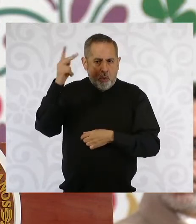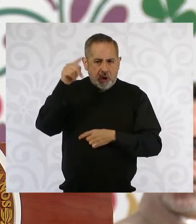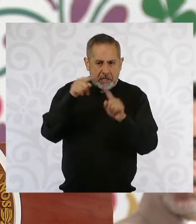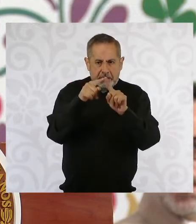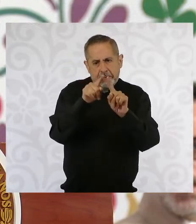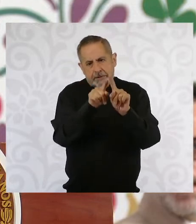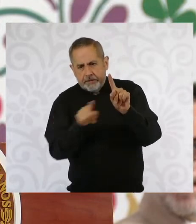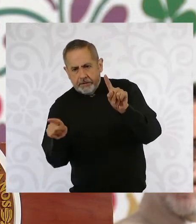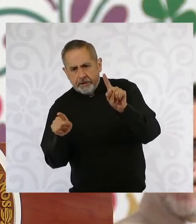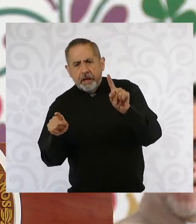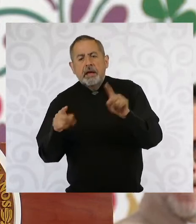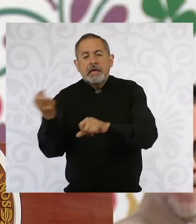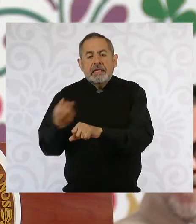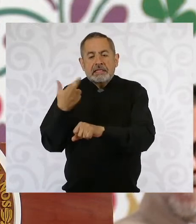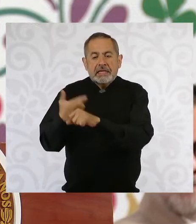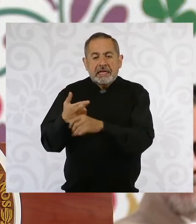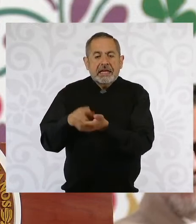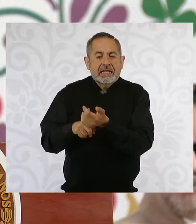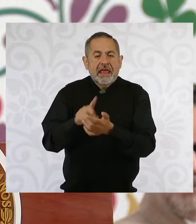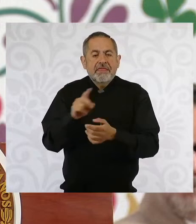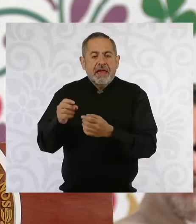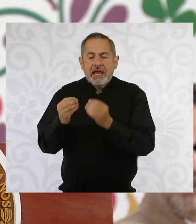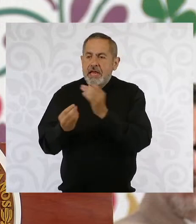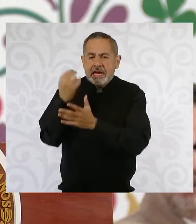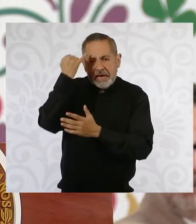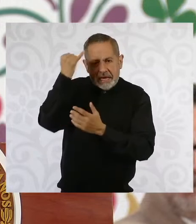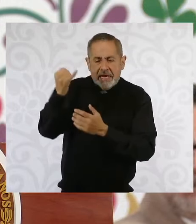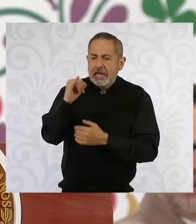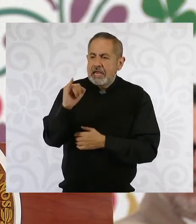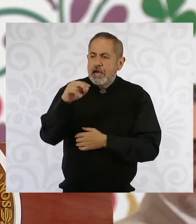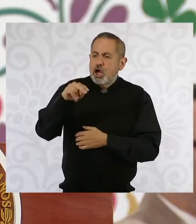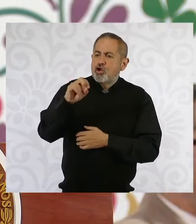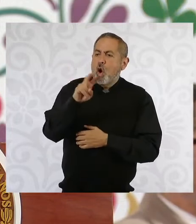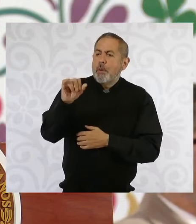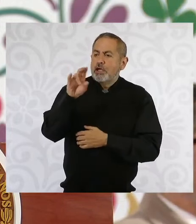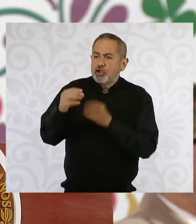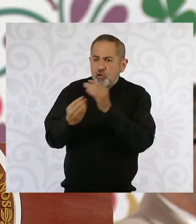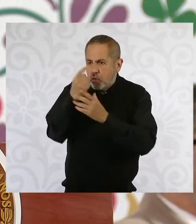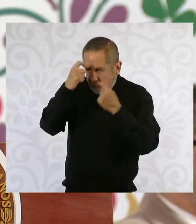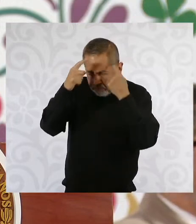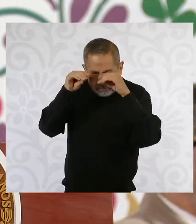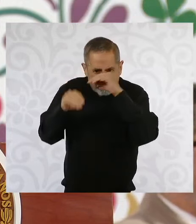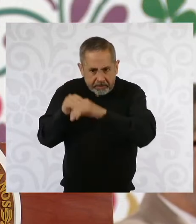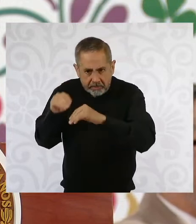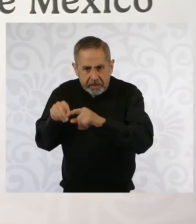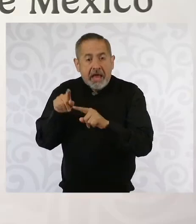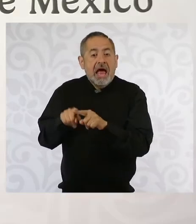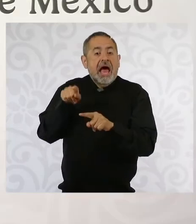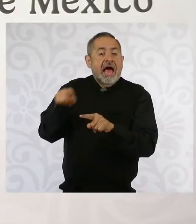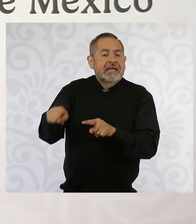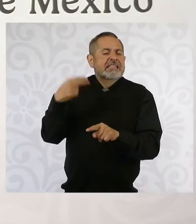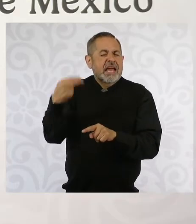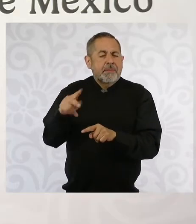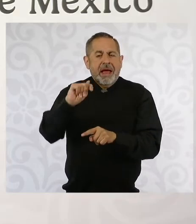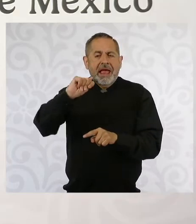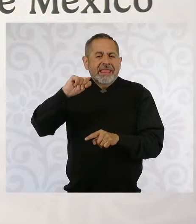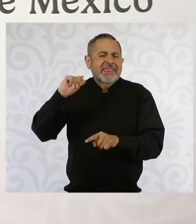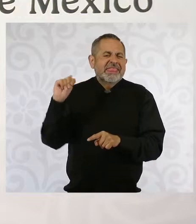la secretar ía de innovación que tiene un área de estrategia que se llama tecnopoli eh inteligencia